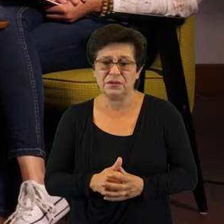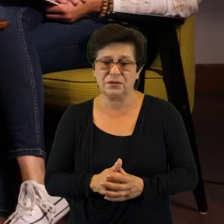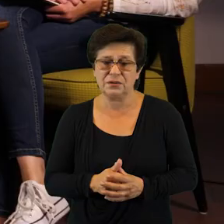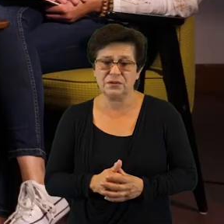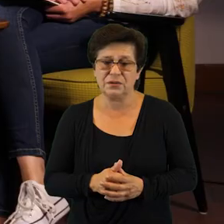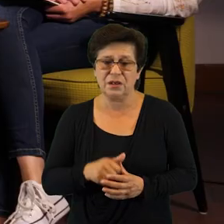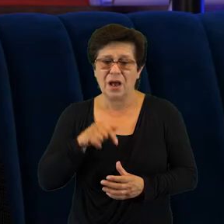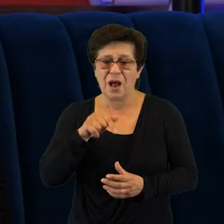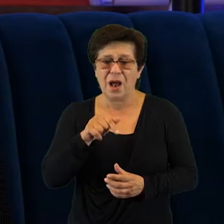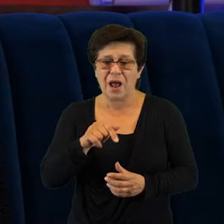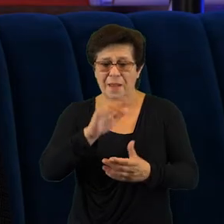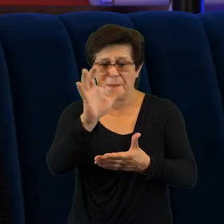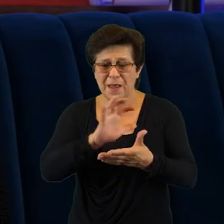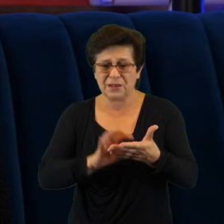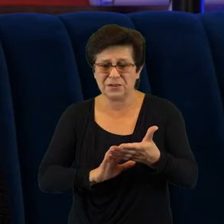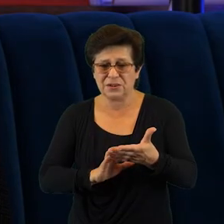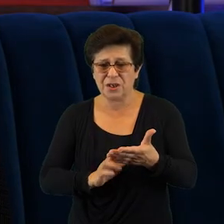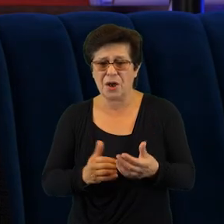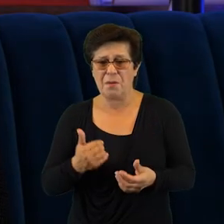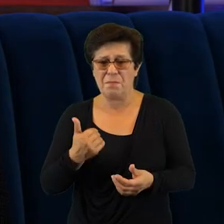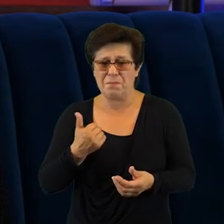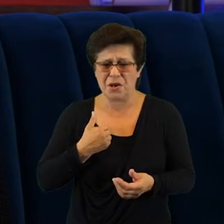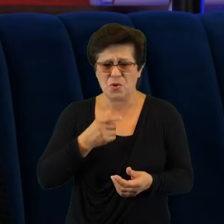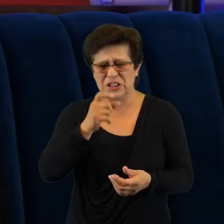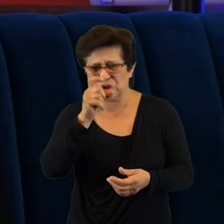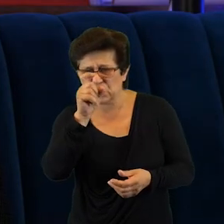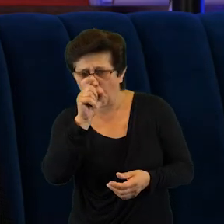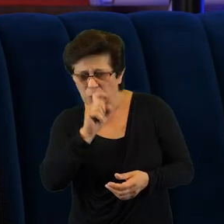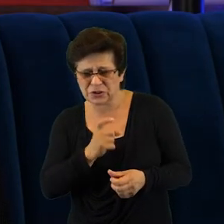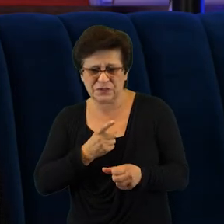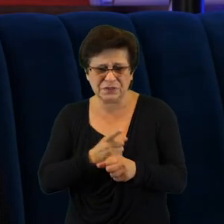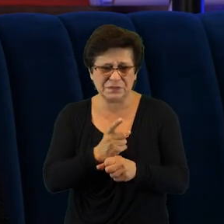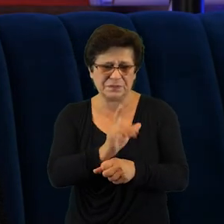Jego teksy bywały złośliwe, bywały bezlitosne, również recenzje teatralne.